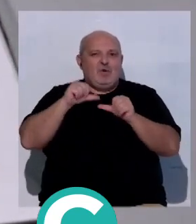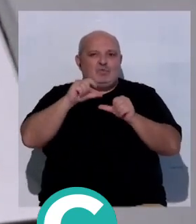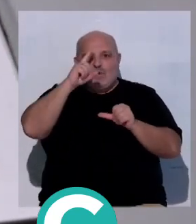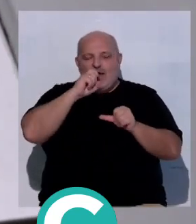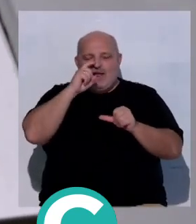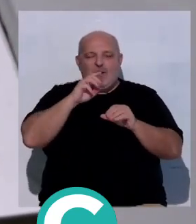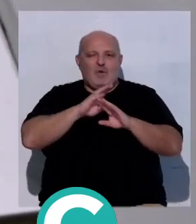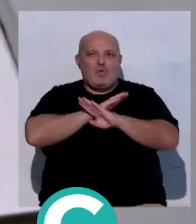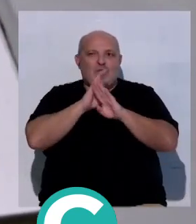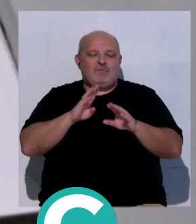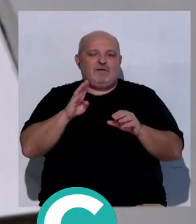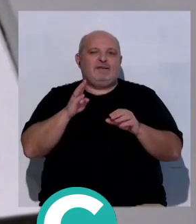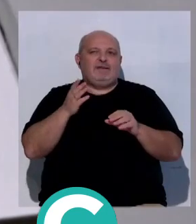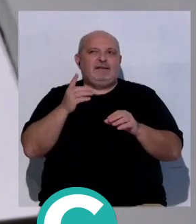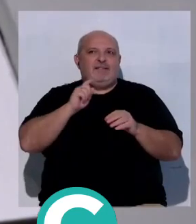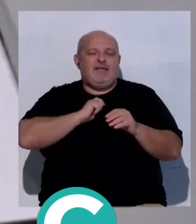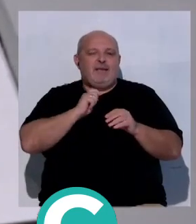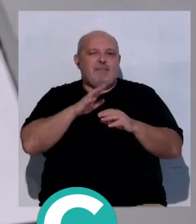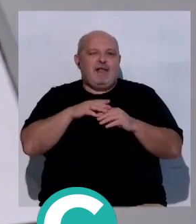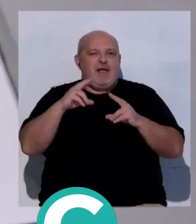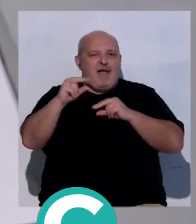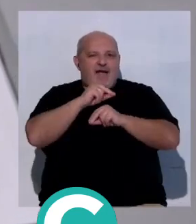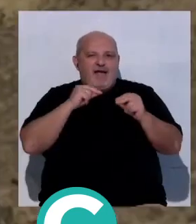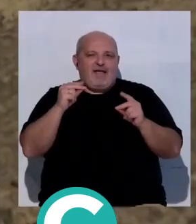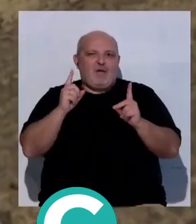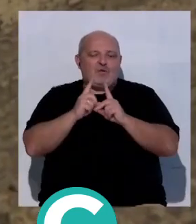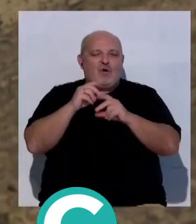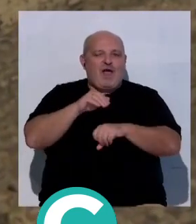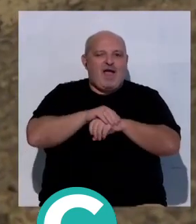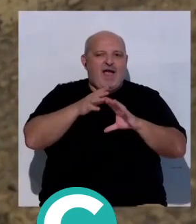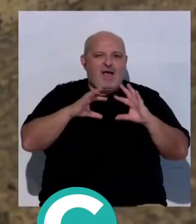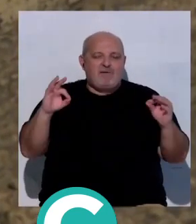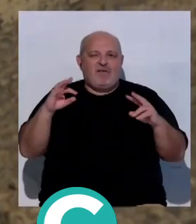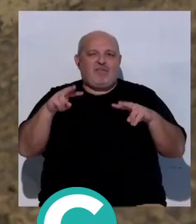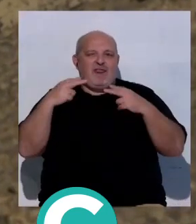estas últimas décadas y han servido para charlas encuentros de amigos cenas de Navidad incluso